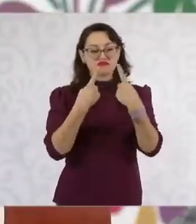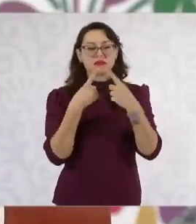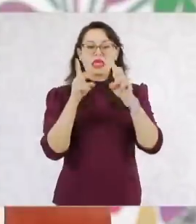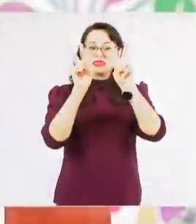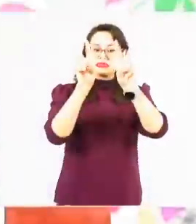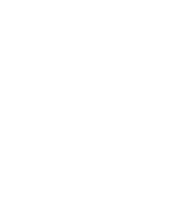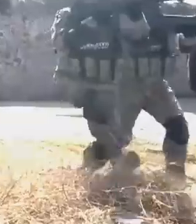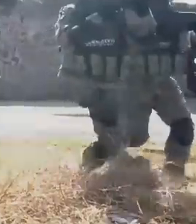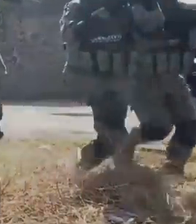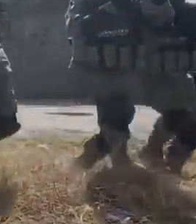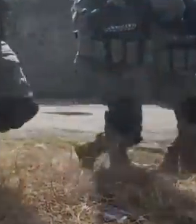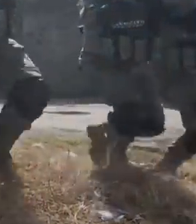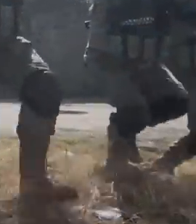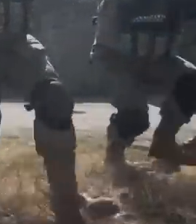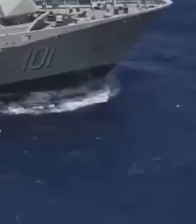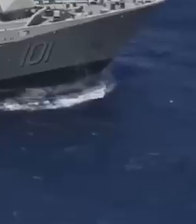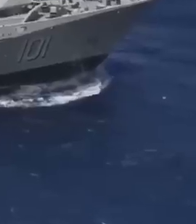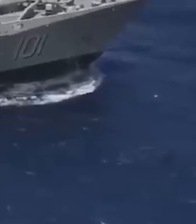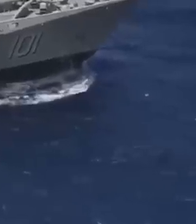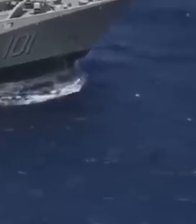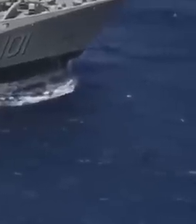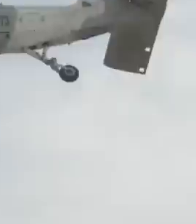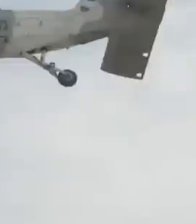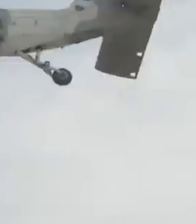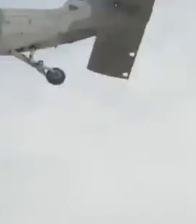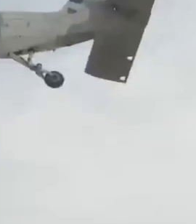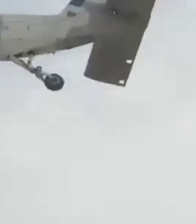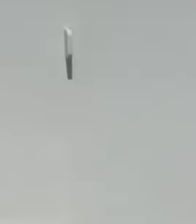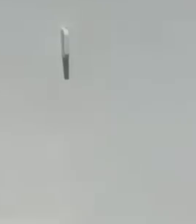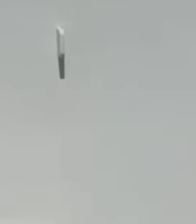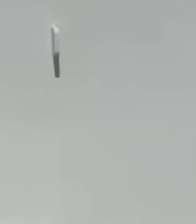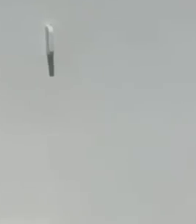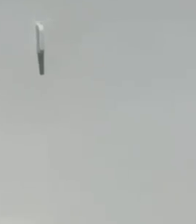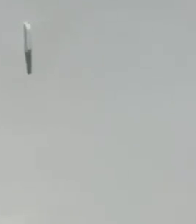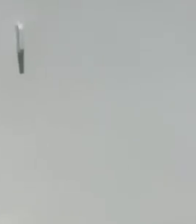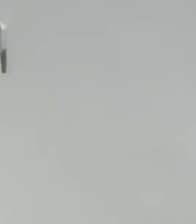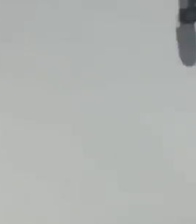en estos primeros 100 días de gobierno está dando resultados la estrategia de